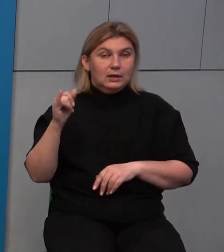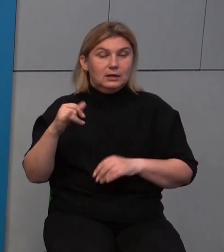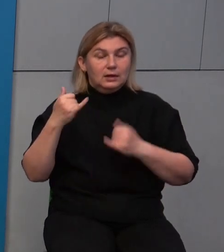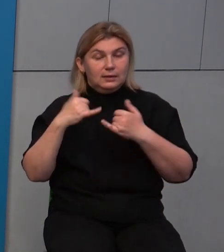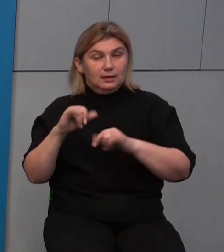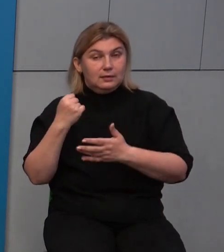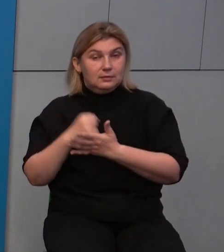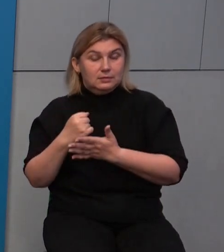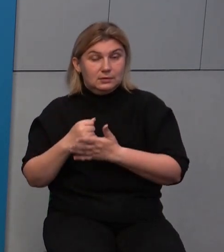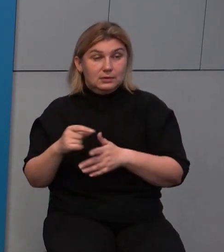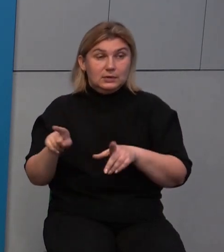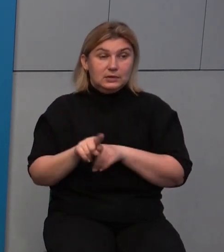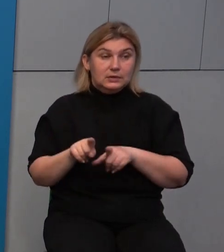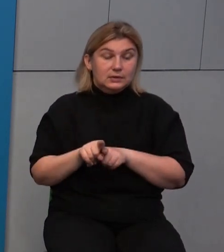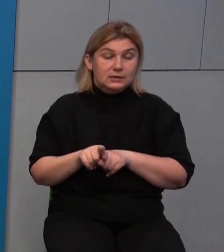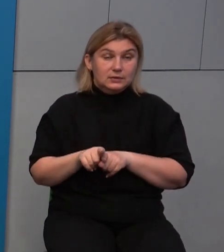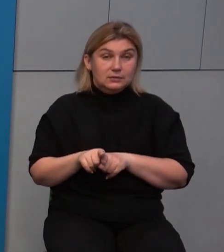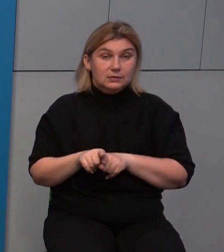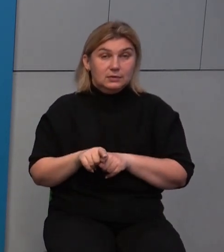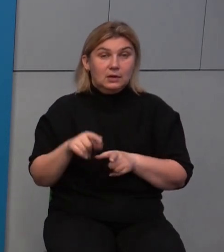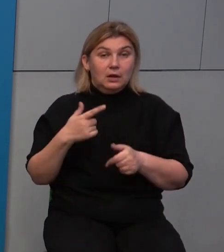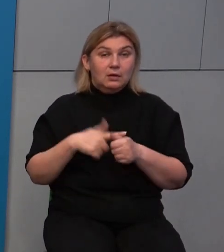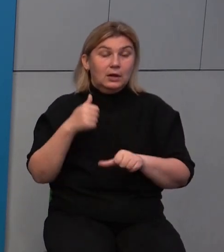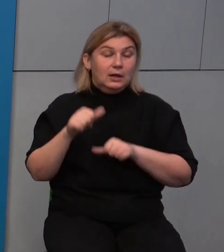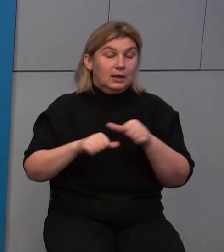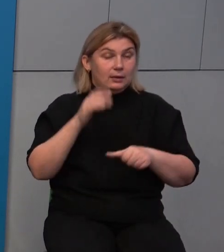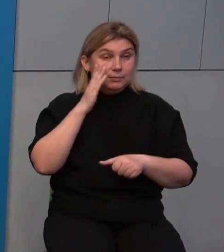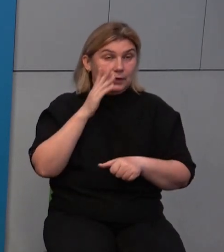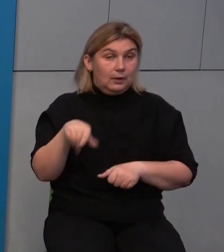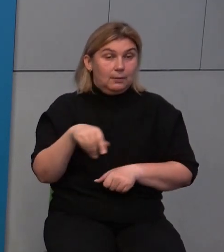I ona też sama, mimo tego, że od 20 lat mieszka w Polsce, mówiła o tym, że